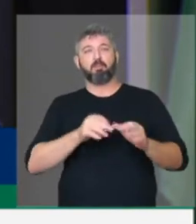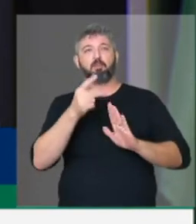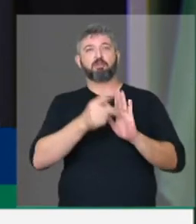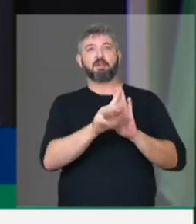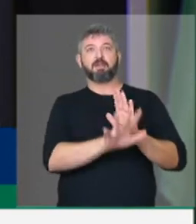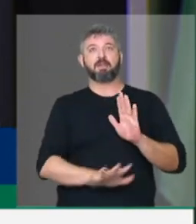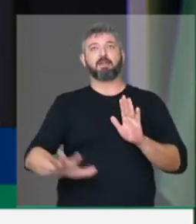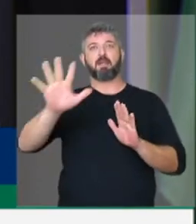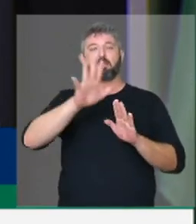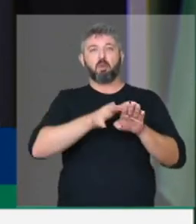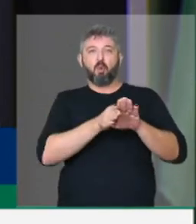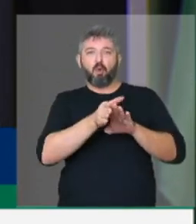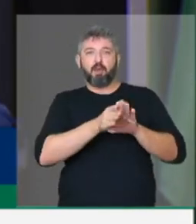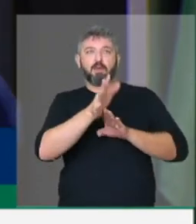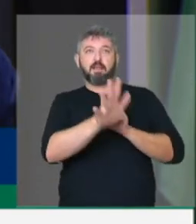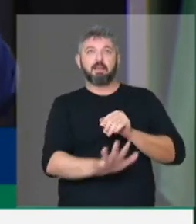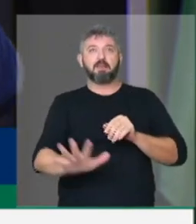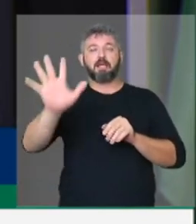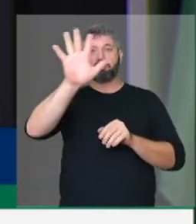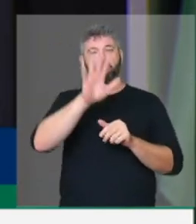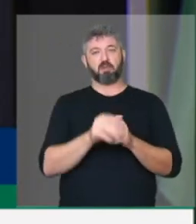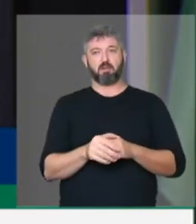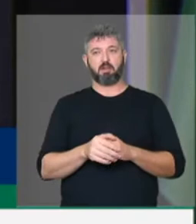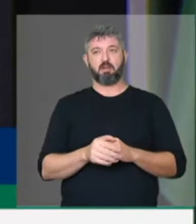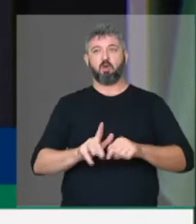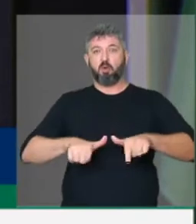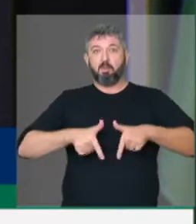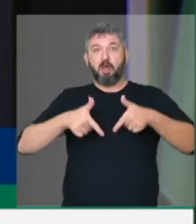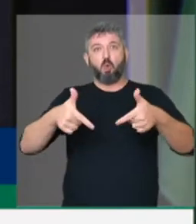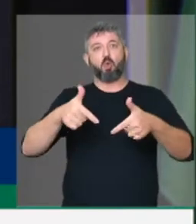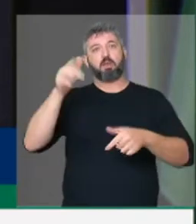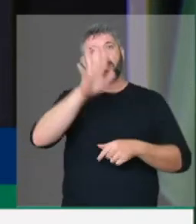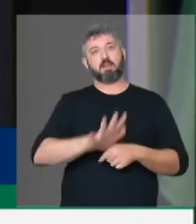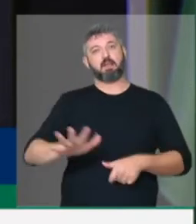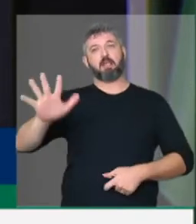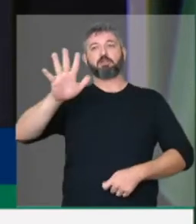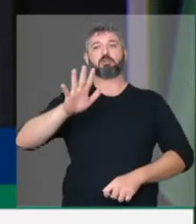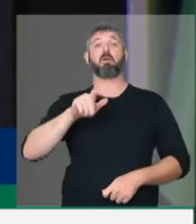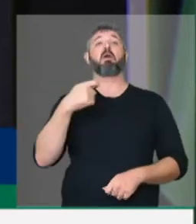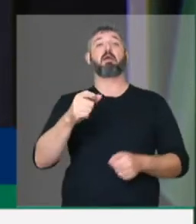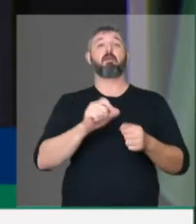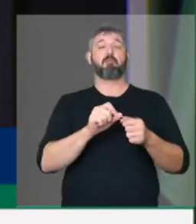DE UMA ORIENTAÇÃO NACIONAL E DE UMA MOBILIZAÇÃO NACIONAL. QUE SÓ O GOVERNO FEDERAL... PODERIA COORDENAR. MUITO